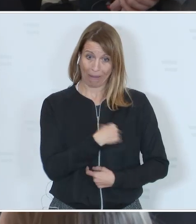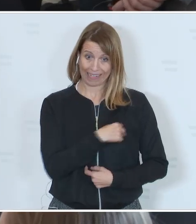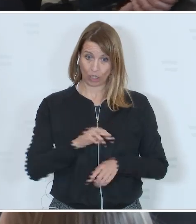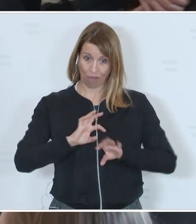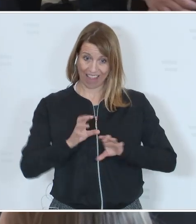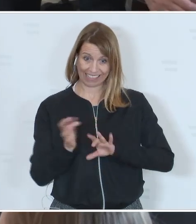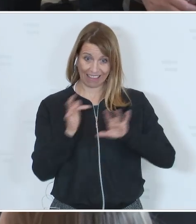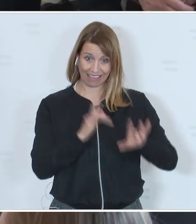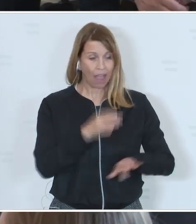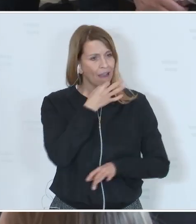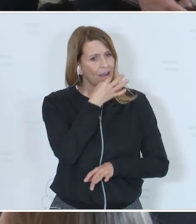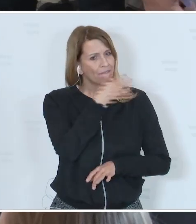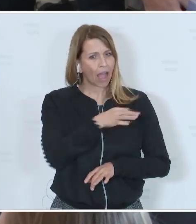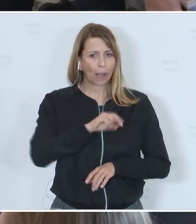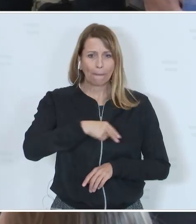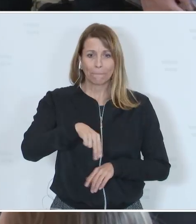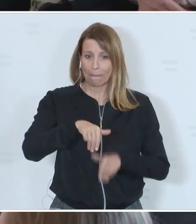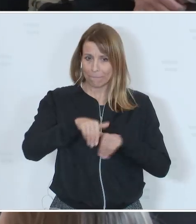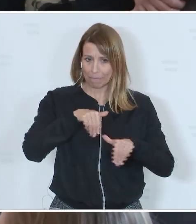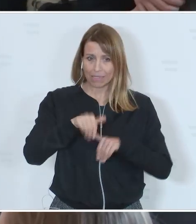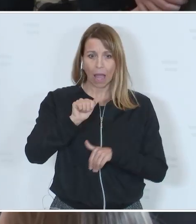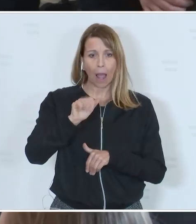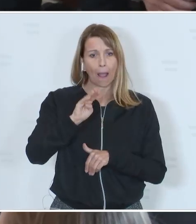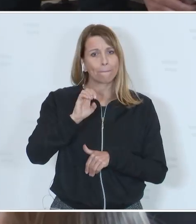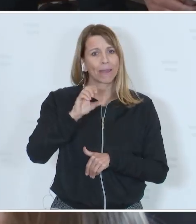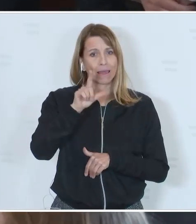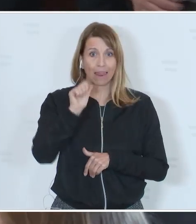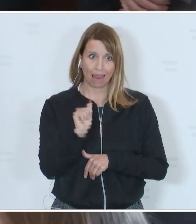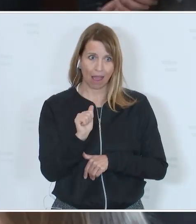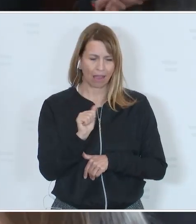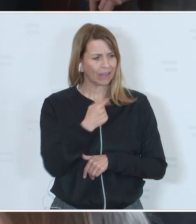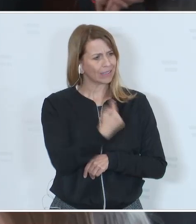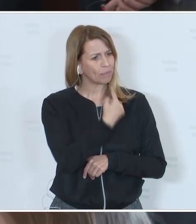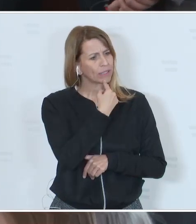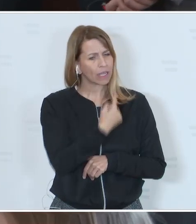den Herrn Premierminister Abela: Sie haben die gemeinsamen Werte auch betreffend die